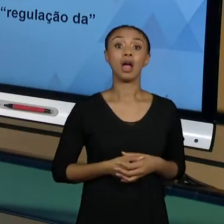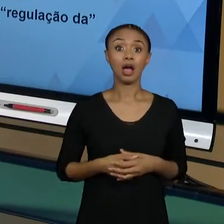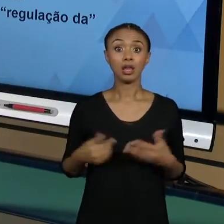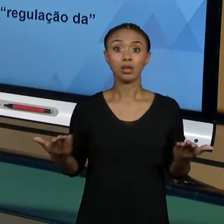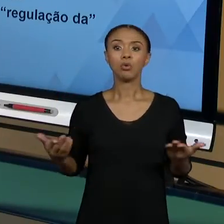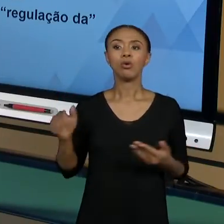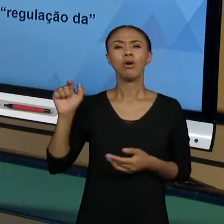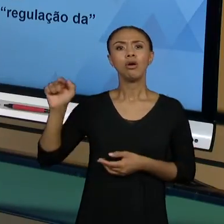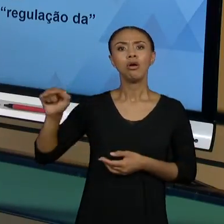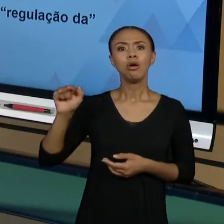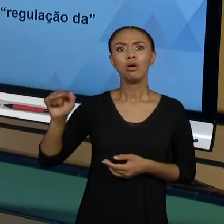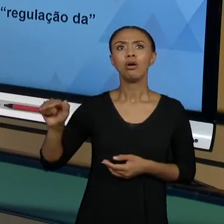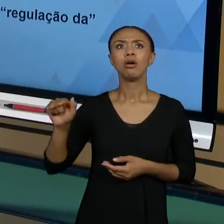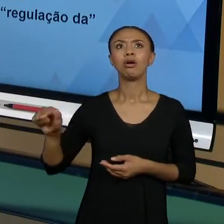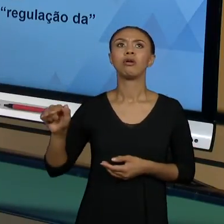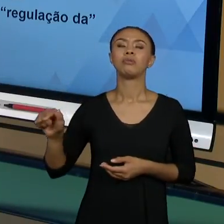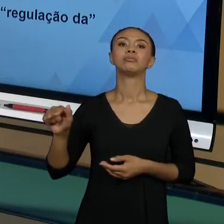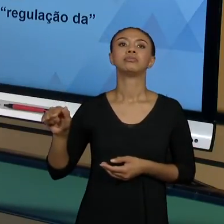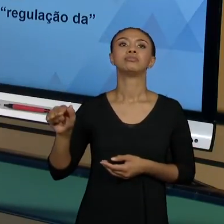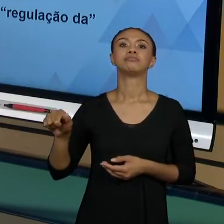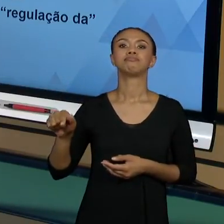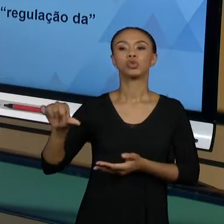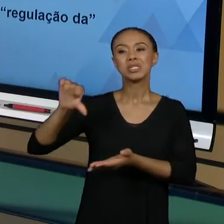VOCÊ TEM UM CONJUNTO DE PROFESSORES TRABALHANDO,